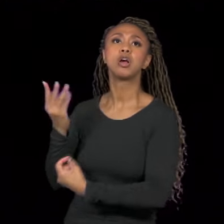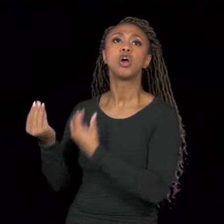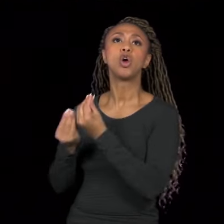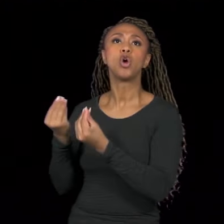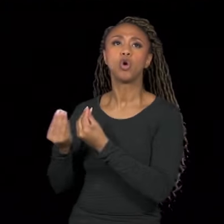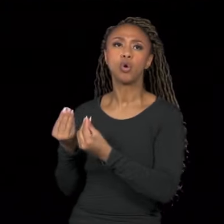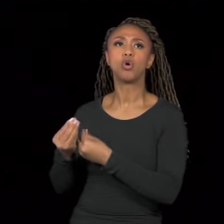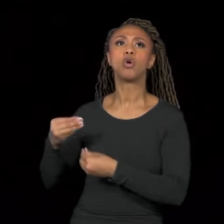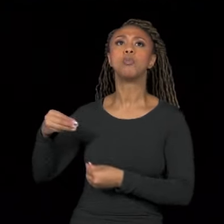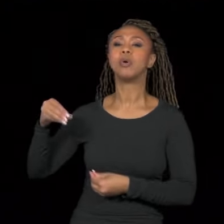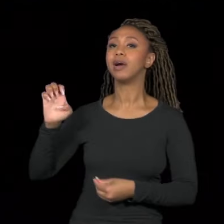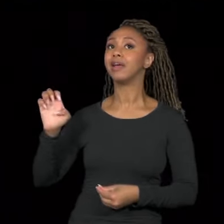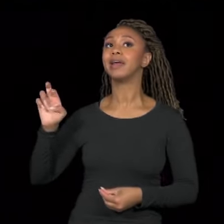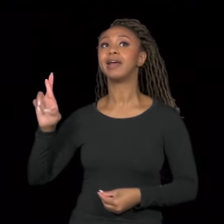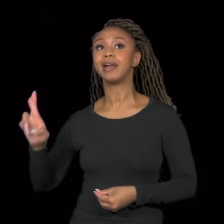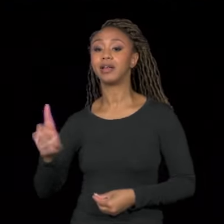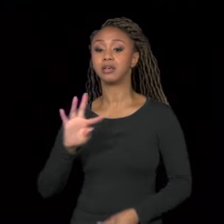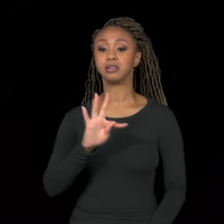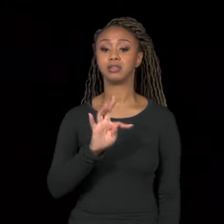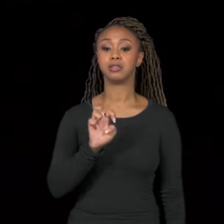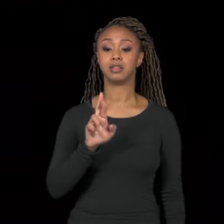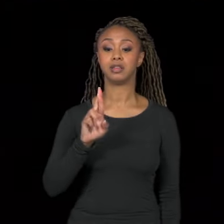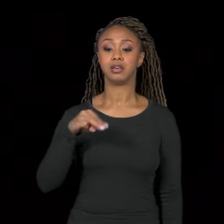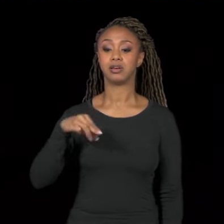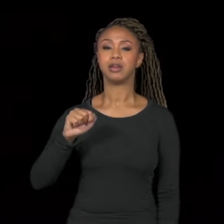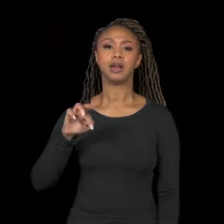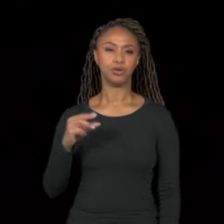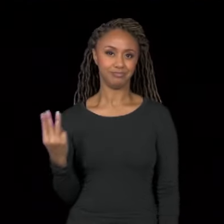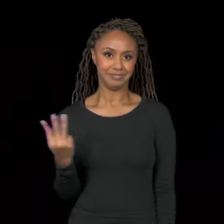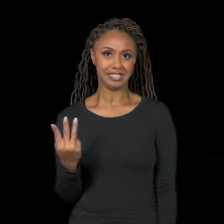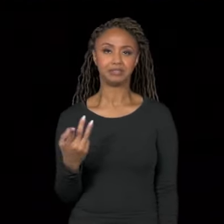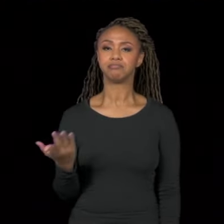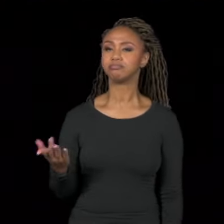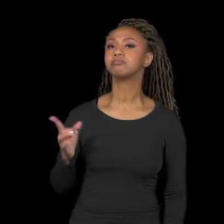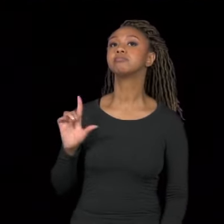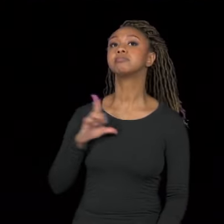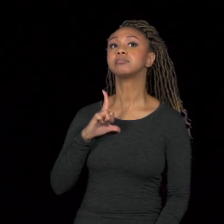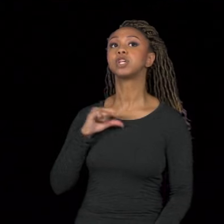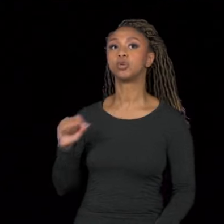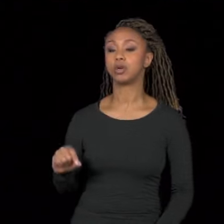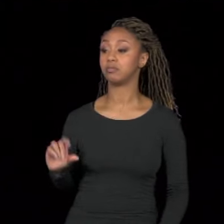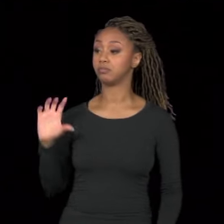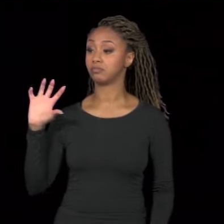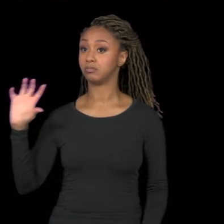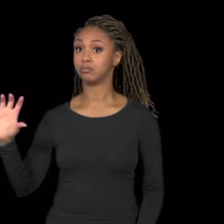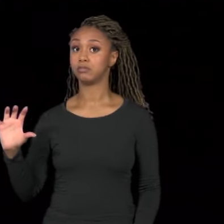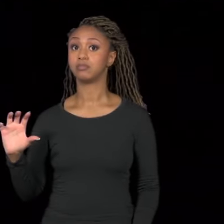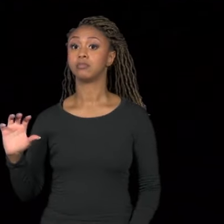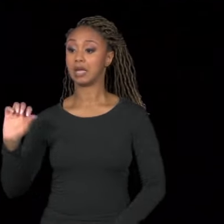RELACIONAMENTO TERNÁRIO. ENTÃO, AQUI EU TENHO: FORNECEDOR, PEÇA E PROJETO.